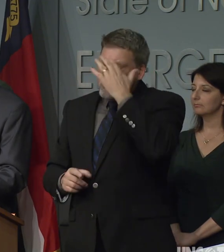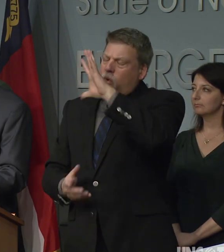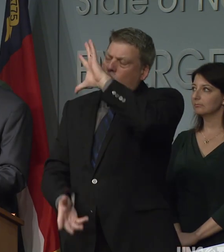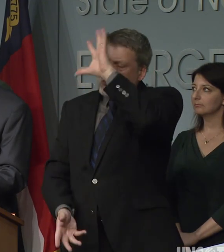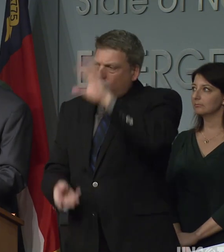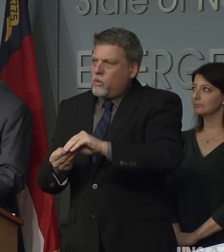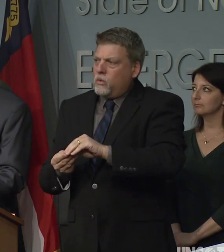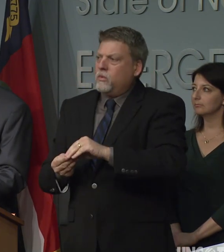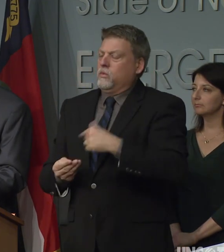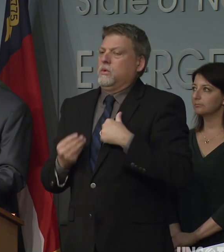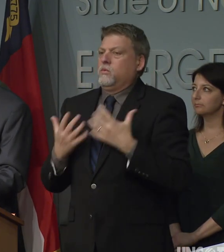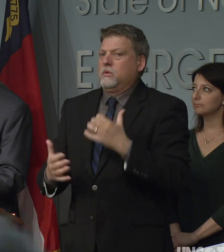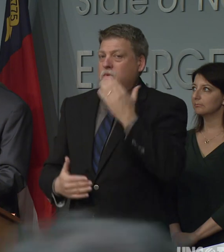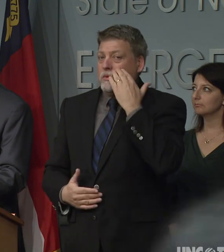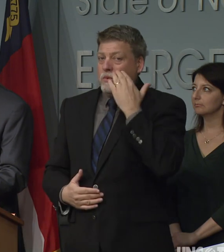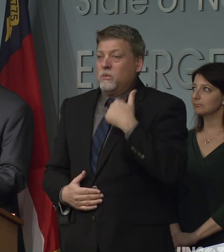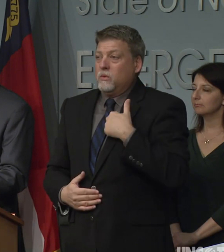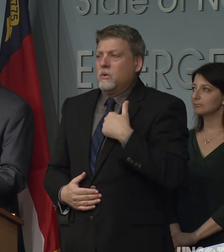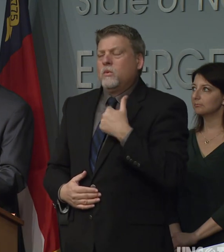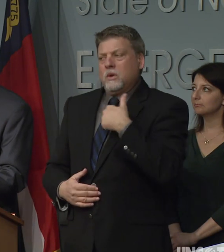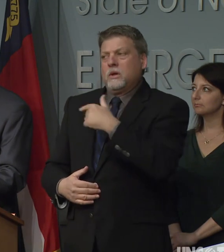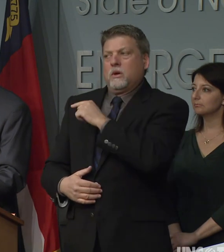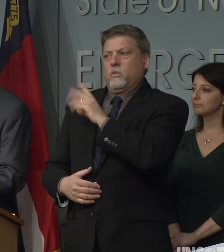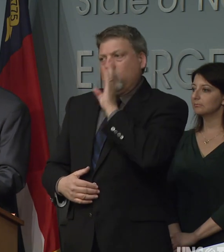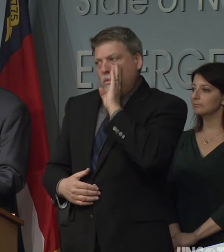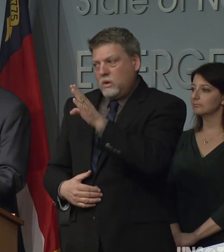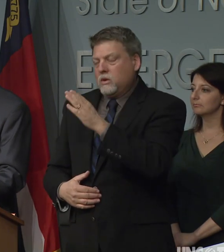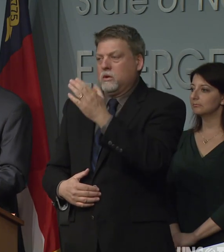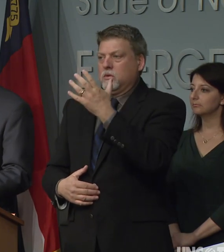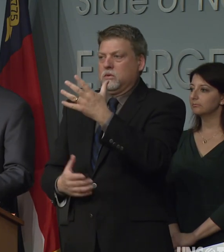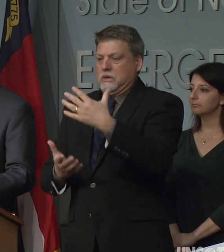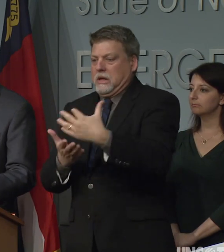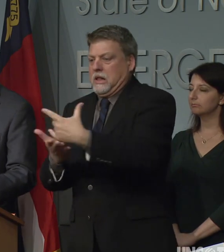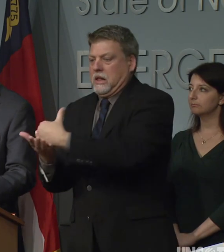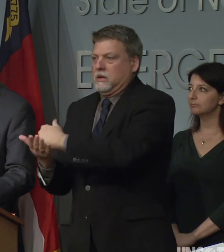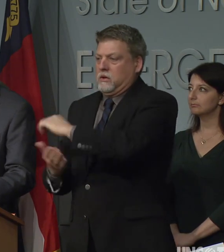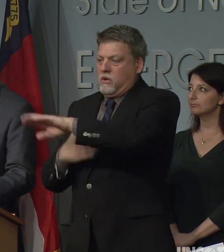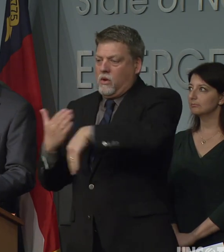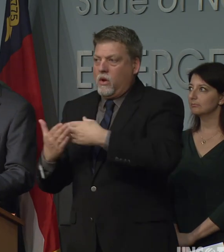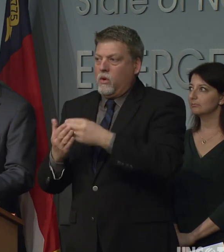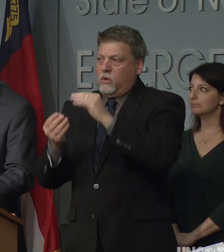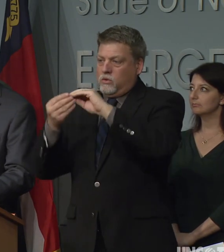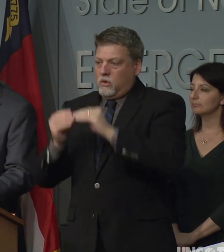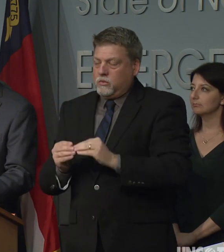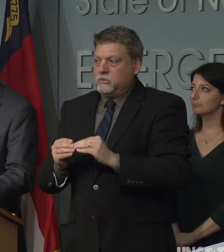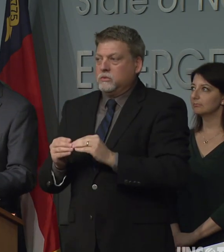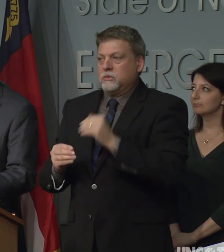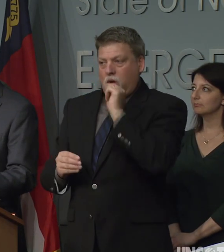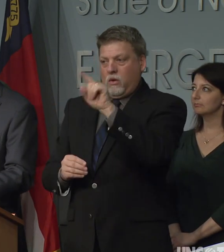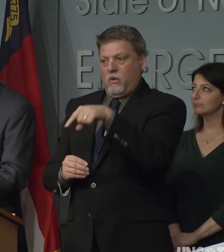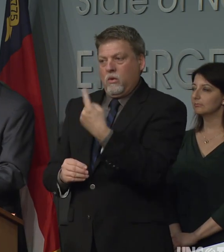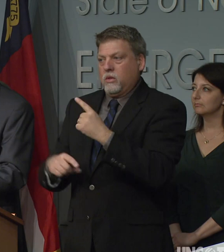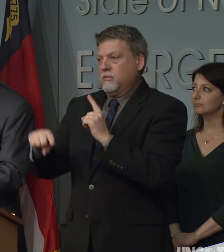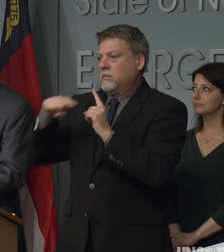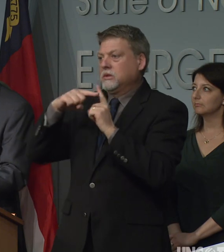poder recopilar toda esta información acerca de cuántas pruebas se están realizando, deseamos a ver esa cifra así